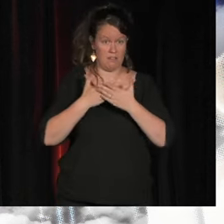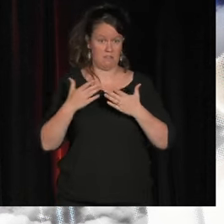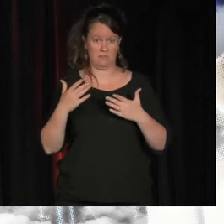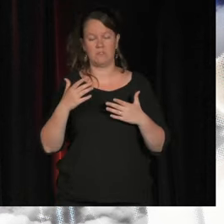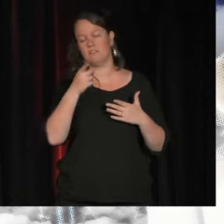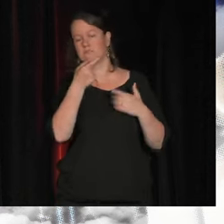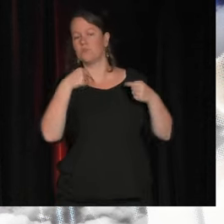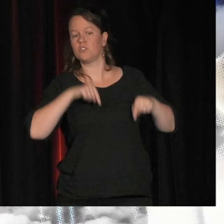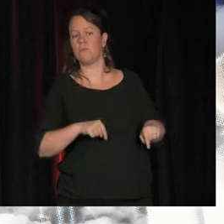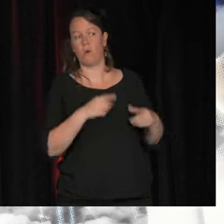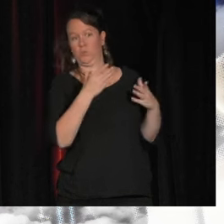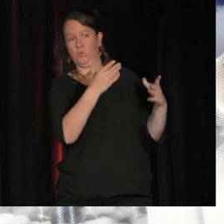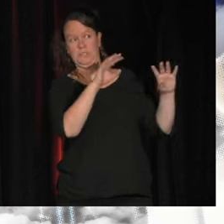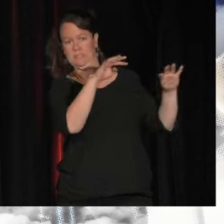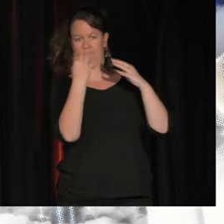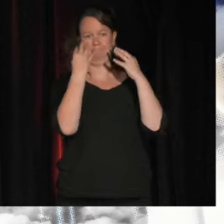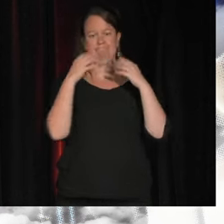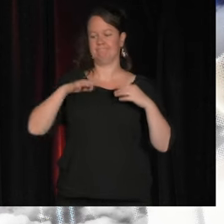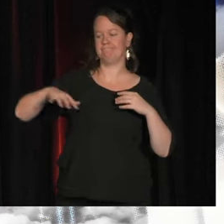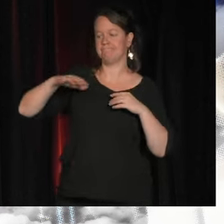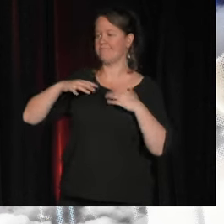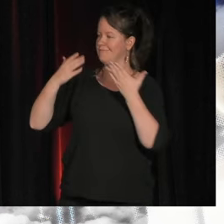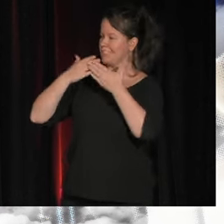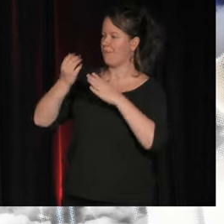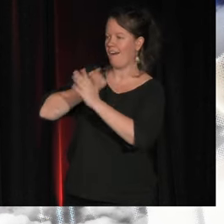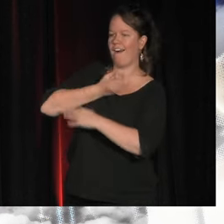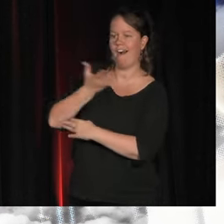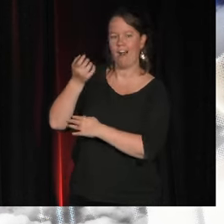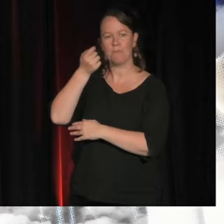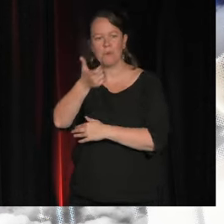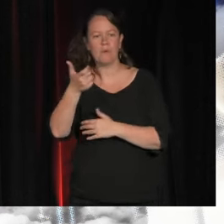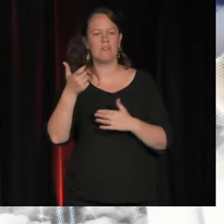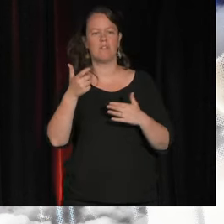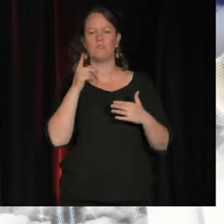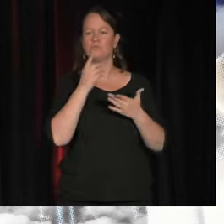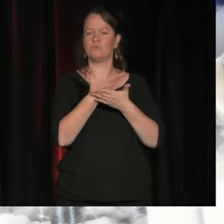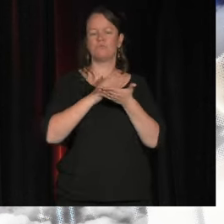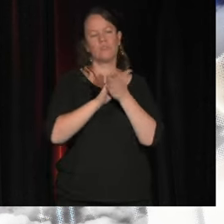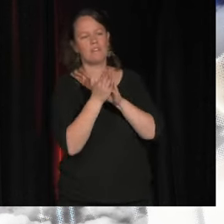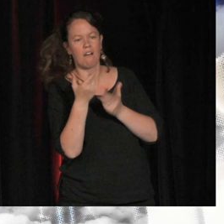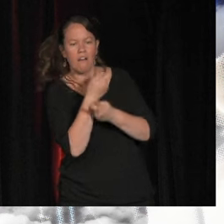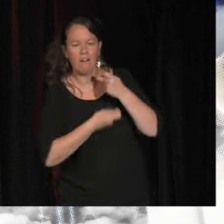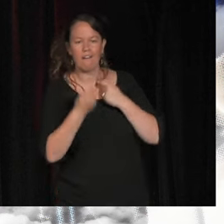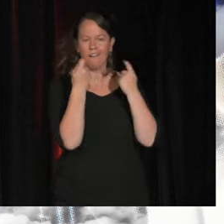que le gouvernement actuel n'accordait pas forcément d'importance au cinéma en tant qu'art et essayait (d'aller) plus le libéraliser (ou) il y avait moins de fond. De mémoire, le message de fond, c'était ça.